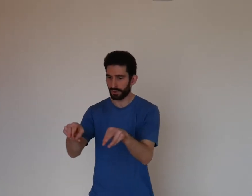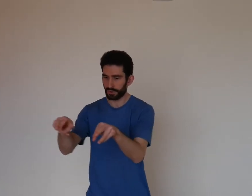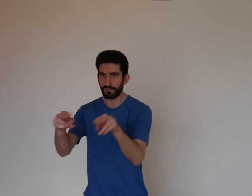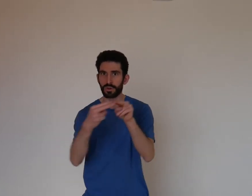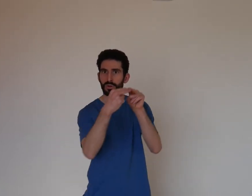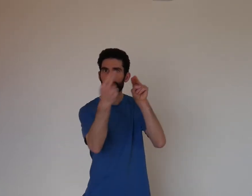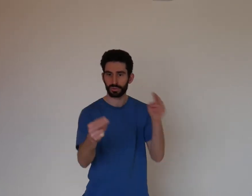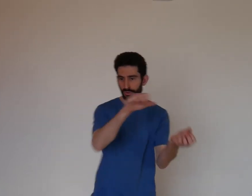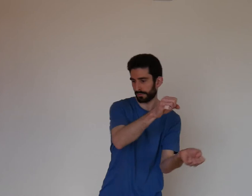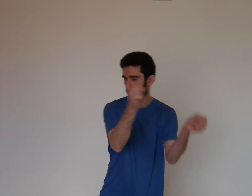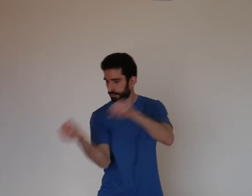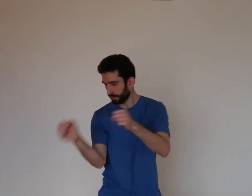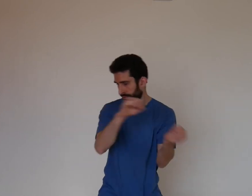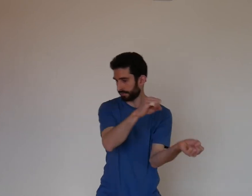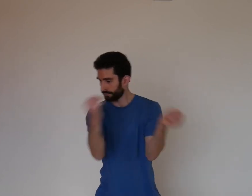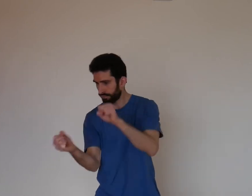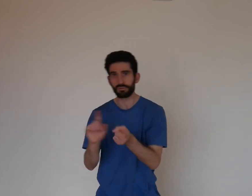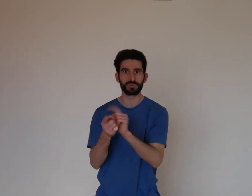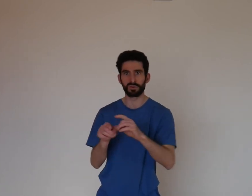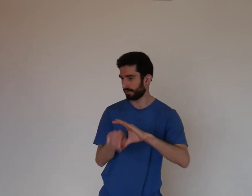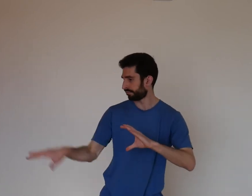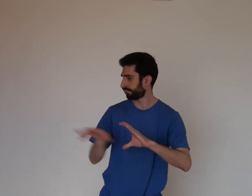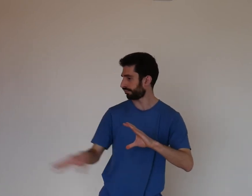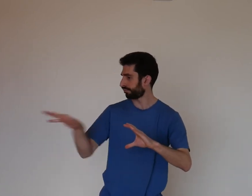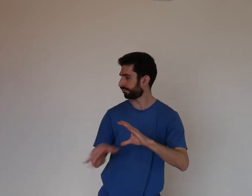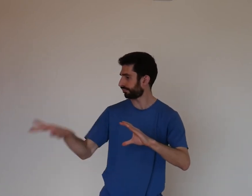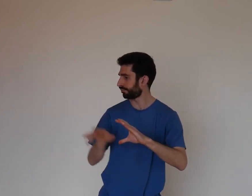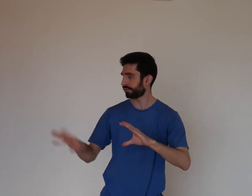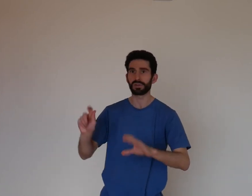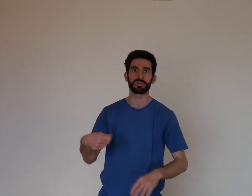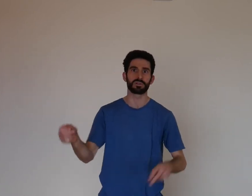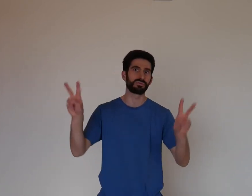était déversé dans le fleuve qui devenait un égout "naturel".